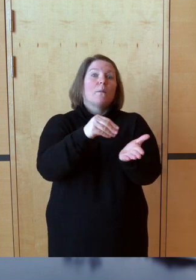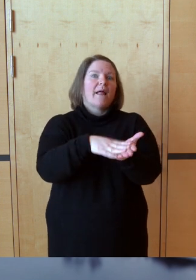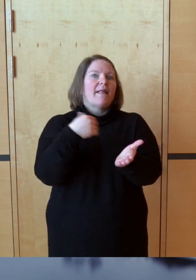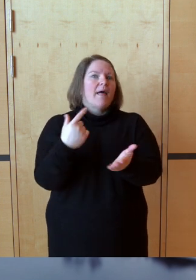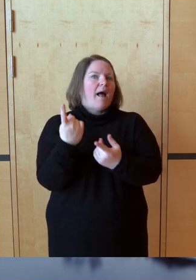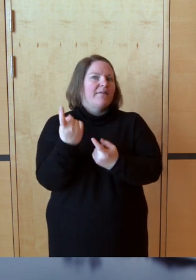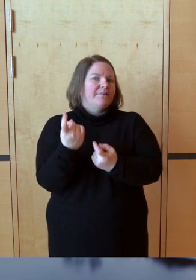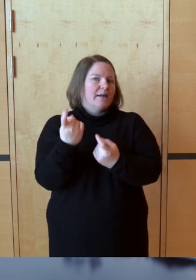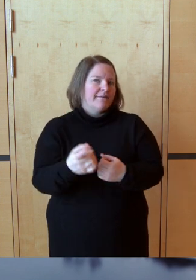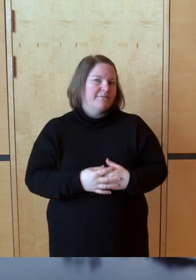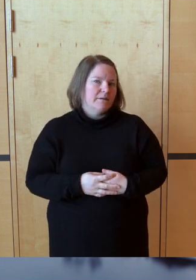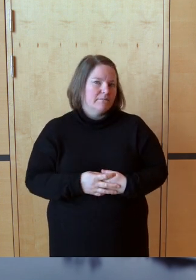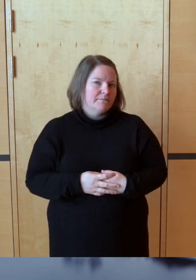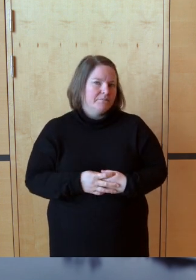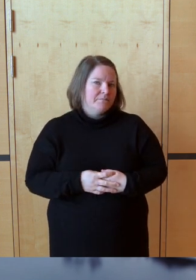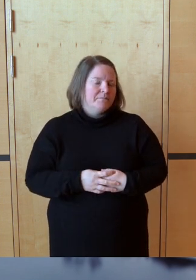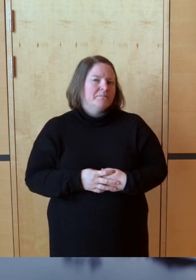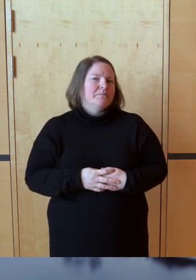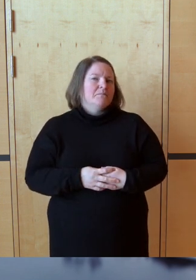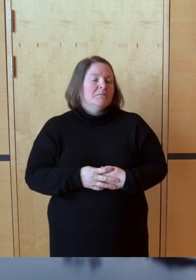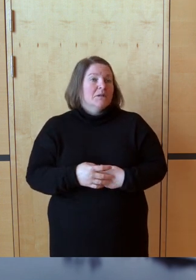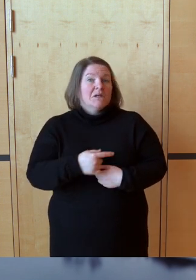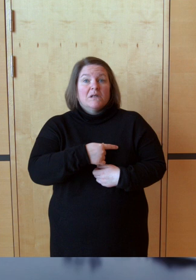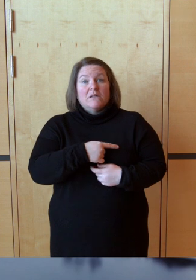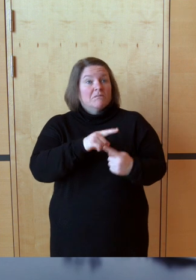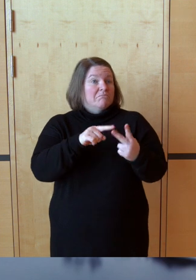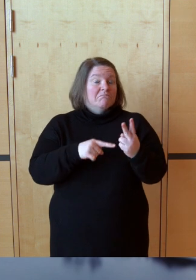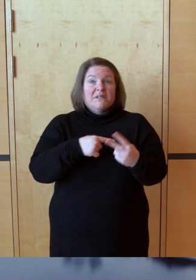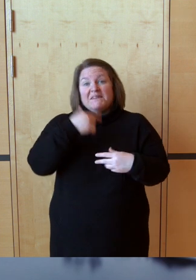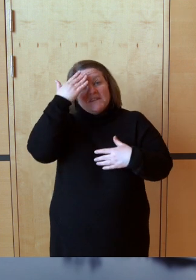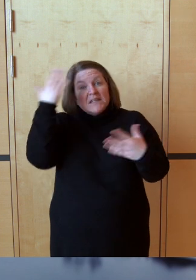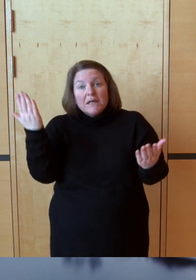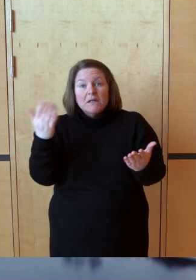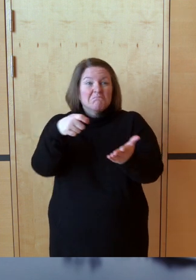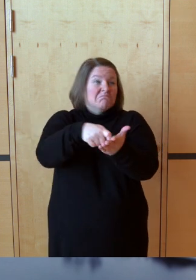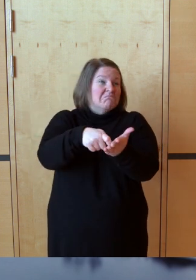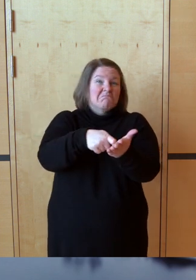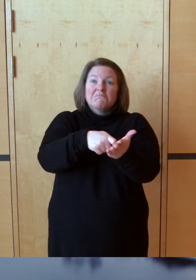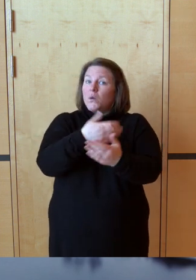Men det är sånt som vi inte vet så mycket om för kalkyler har inte till det som inte är någonting